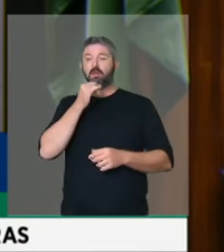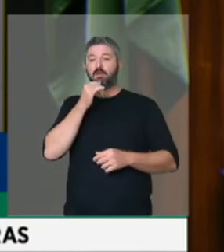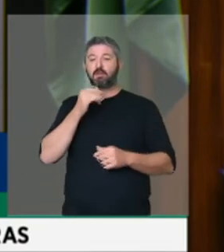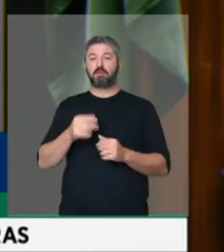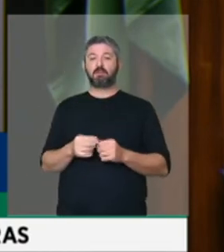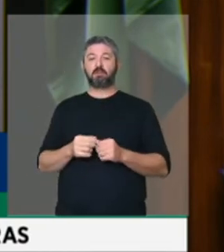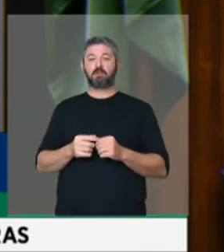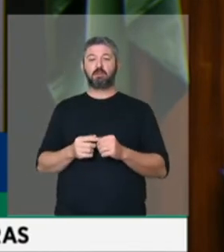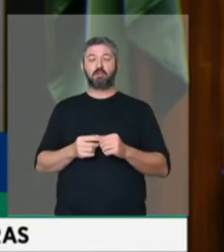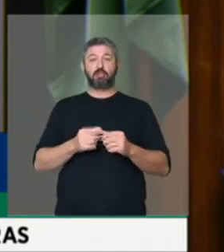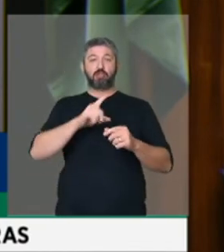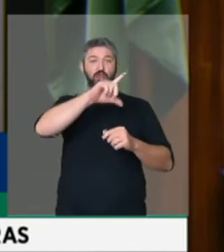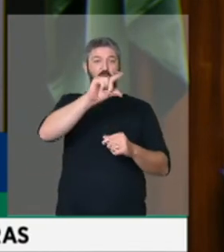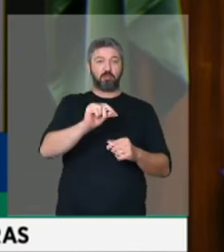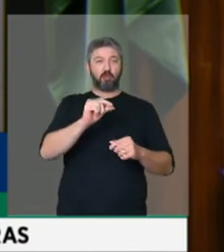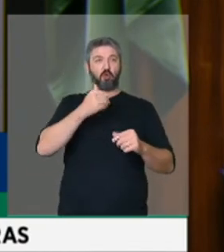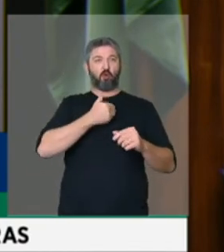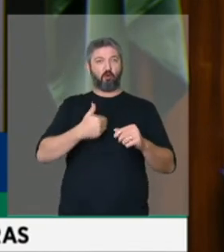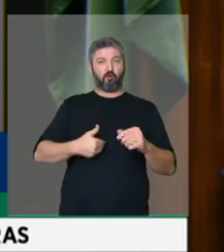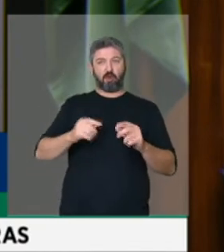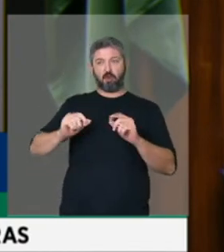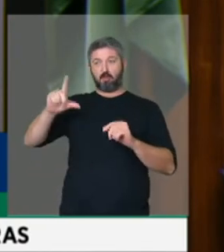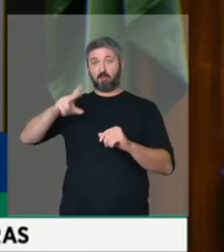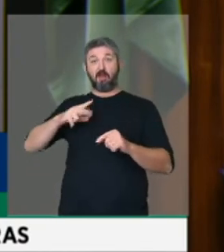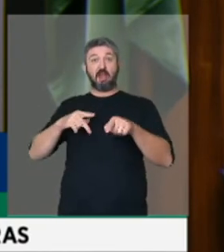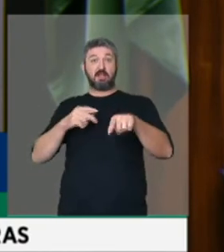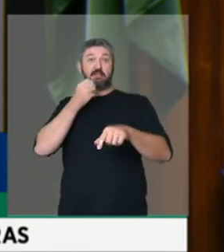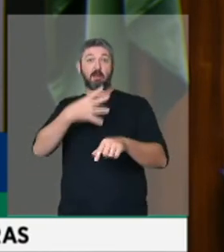SCOTT IZA COM A EMPRESA AINDA ESTATAL... UMA ESTATAL. FINALMENTE.... QUANDO ALGUÉM